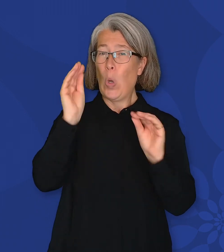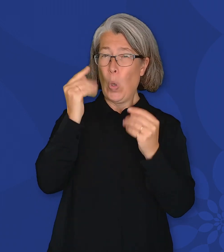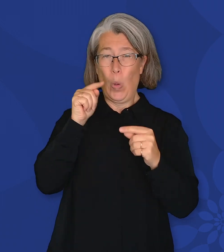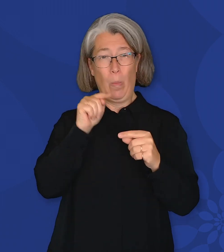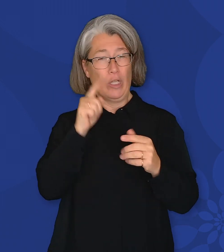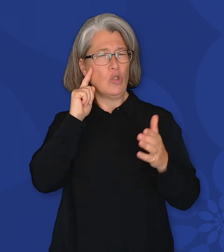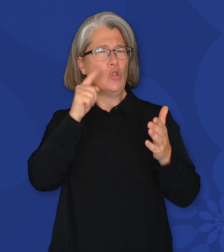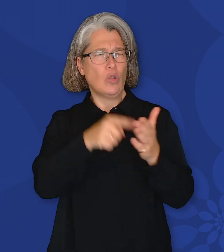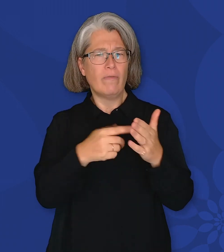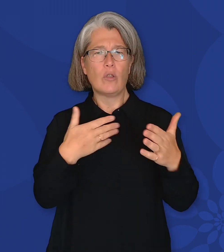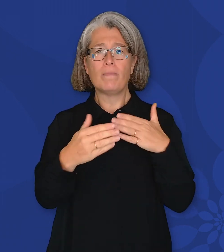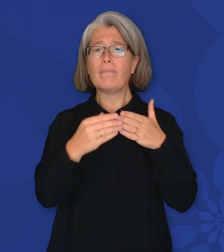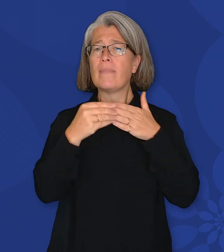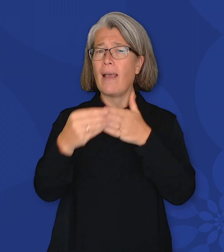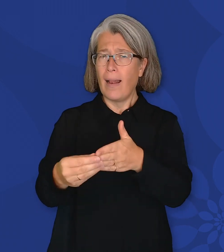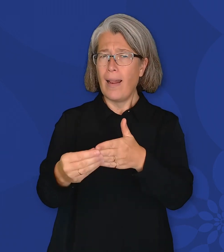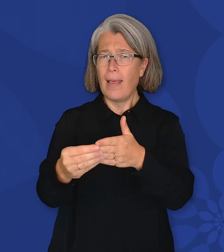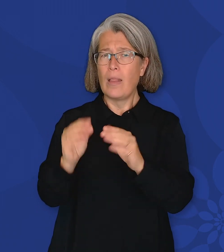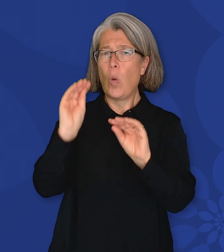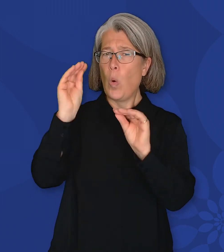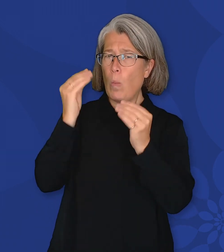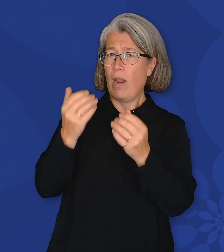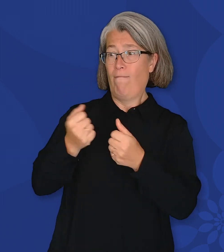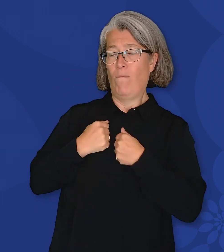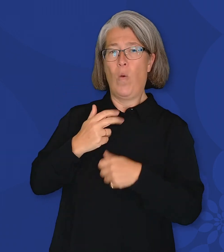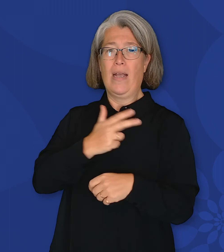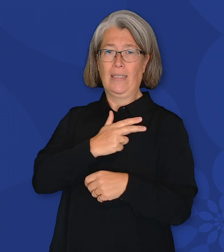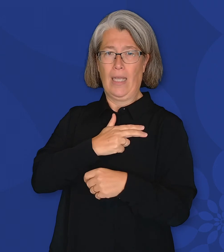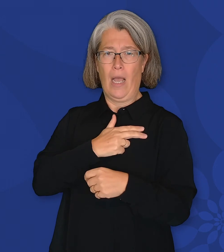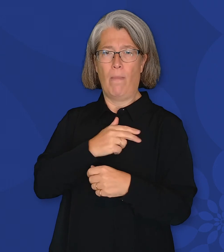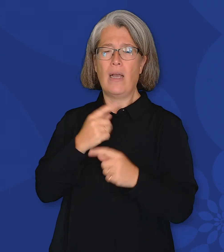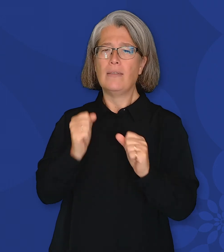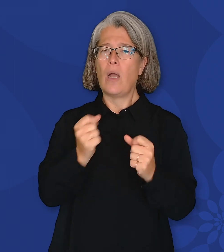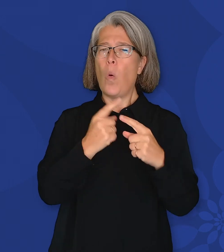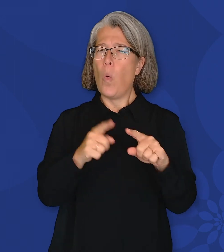I utbildningen som handleder för examensutbildning sammanslås -